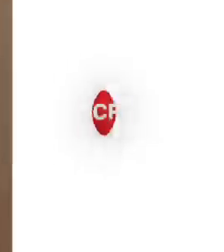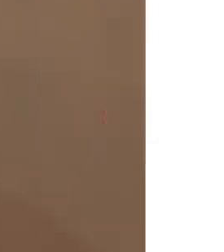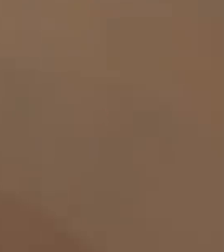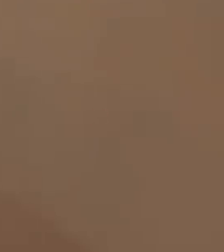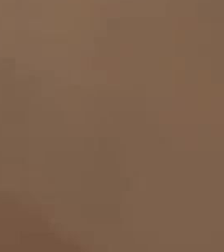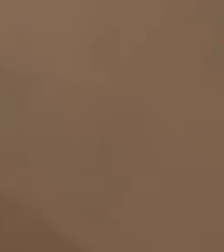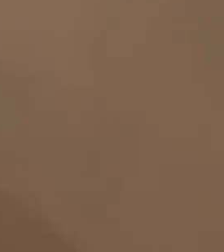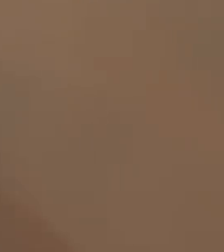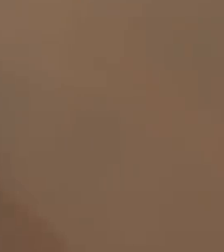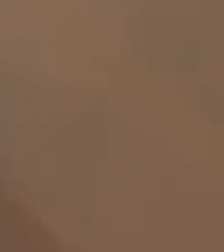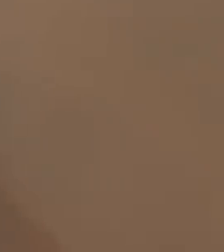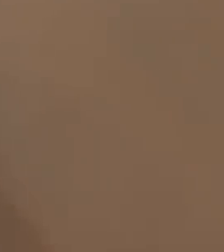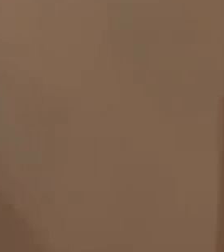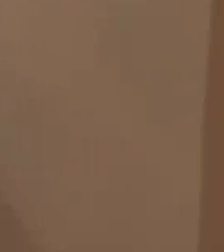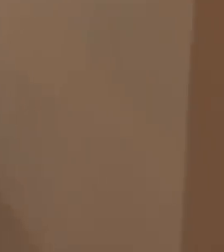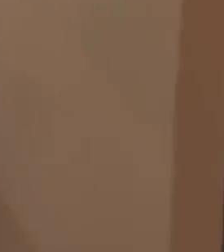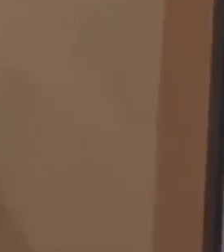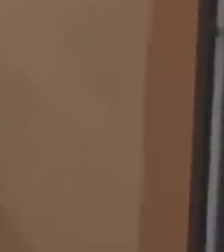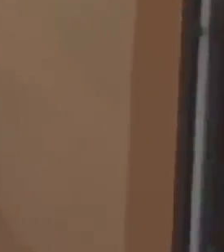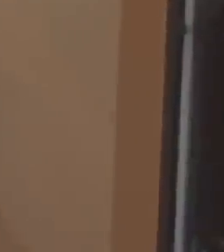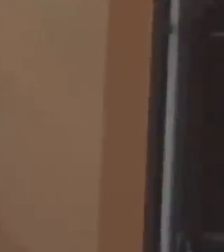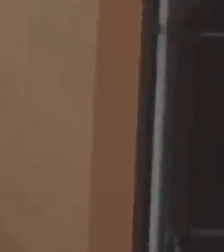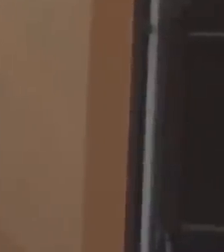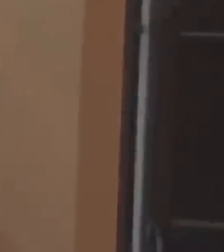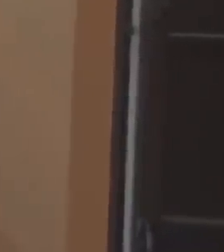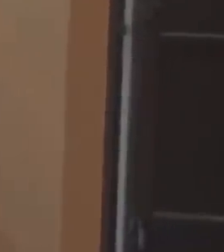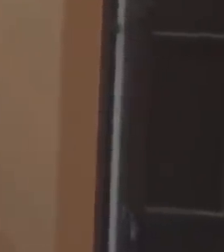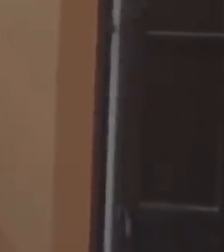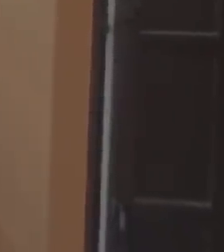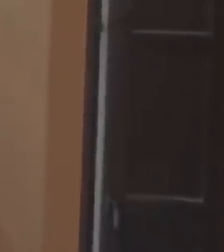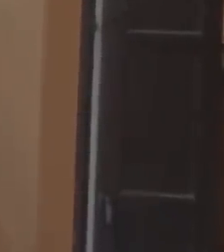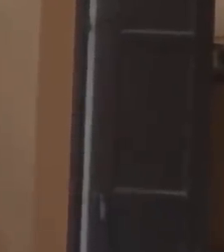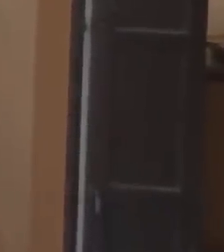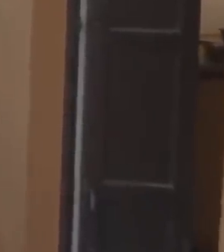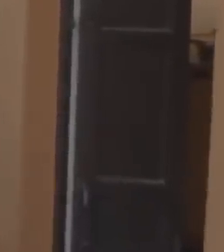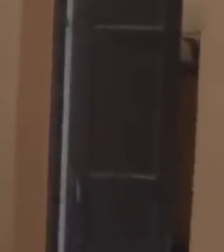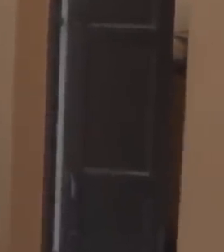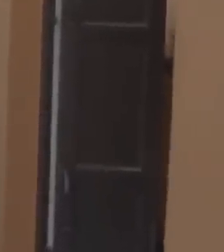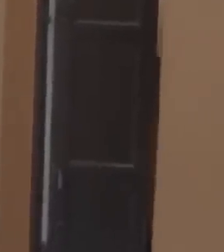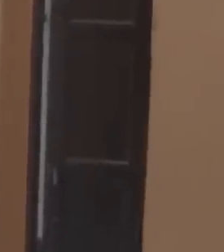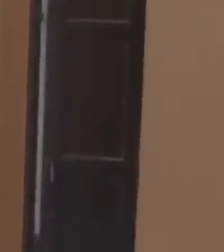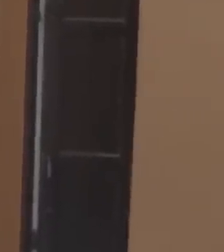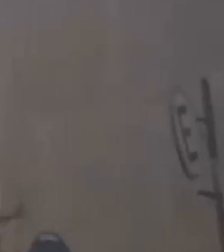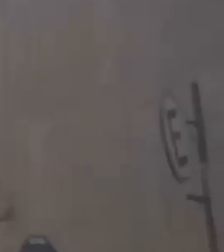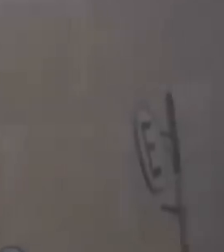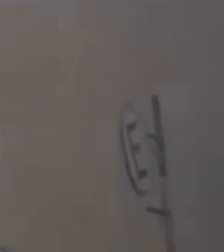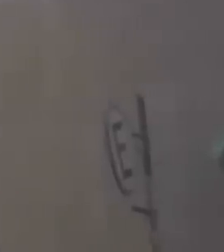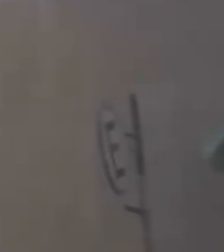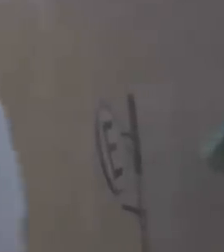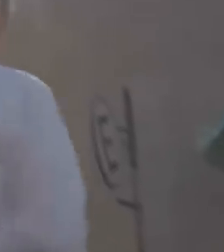del ciel Don isan trobador de corridos surianos junto a sus compañeros cantantes e intérpretes